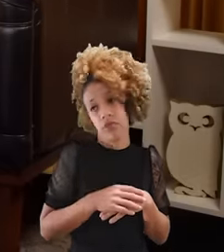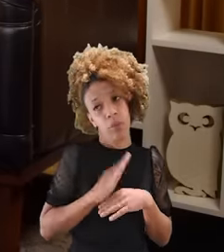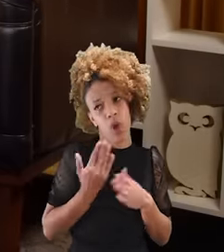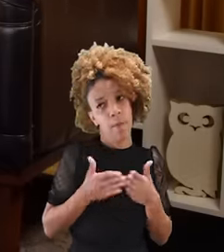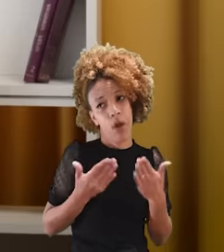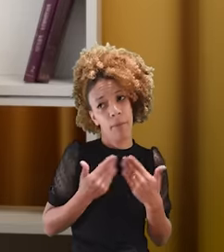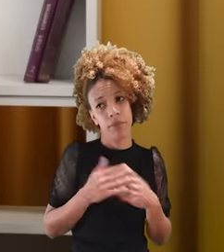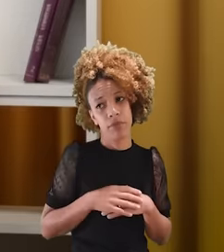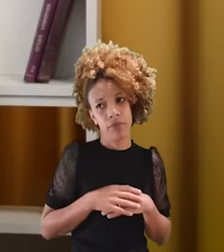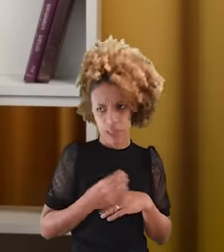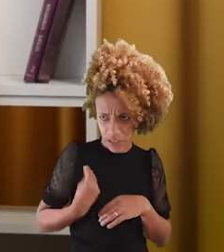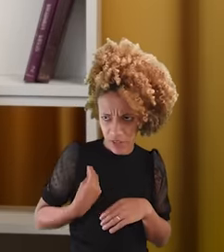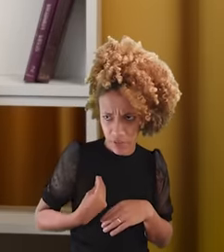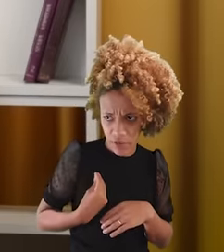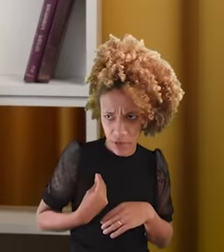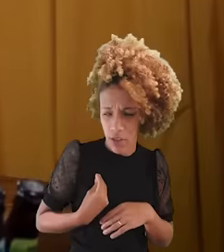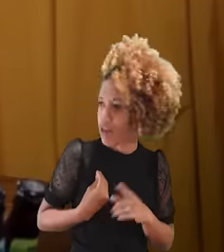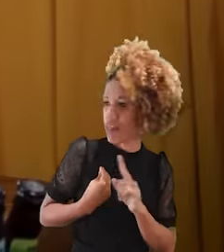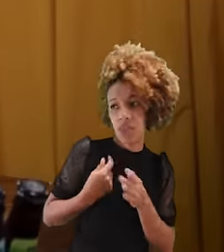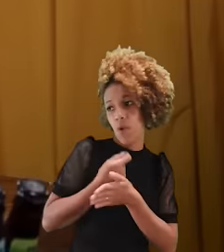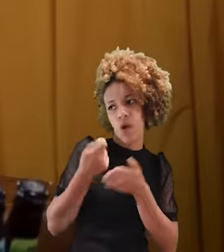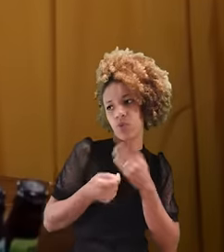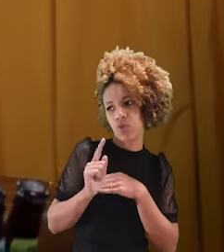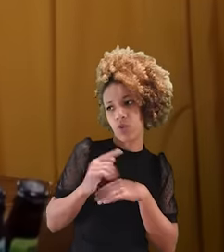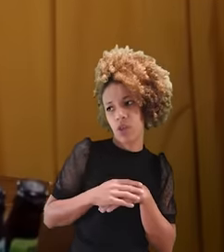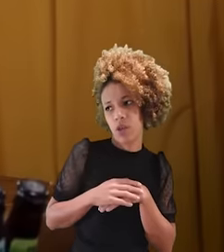não tá vivo mano você não sabe o cara tá vivo não o cara não ele já morreu Isaac bache Singer